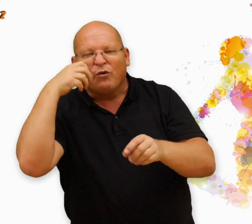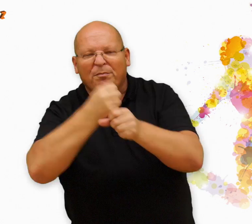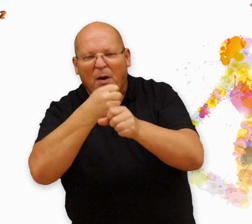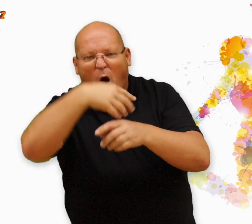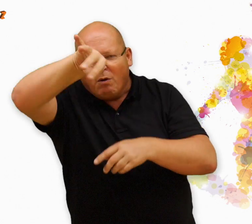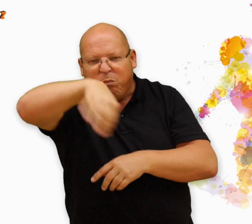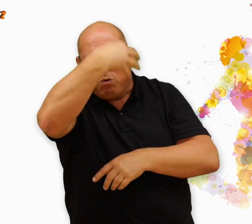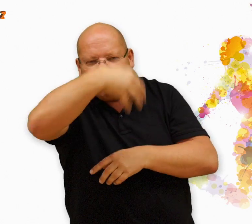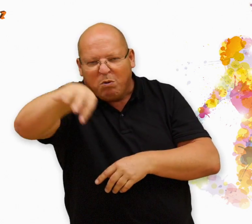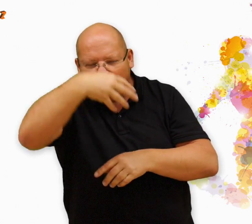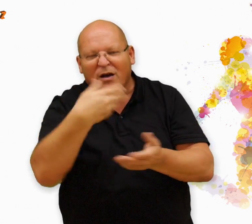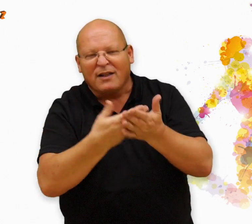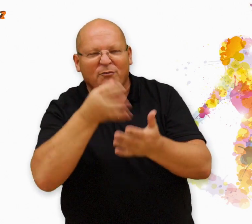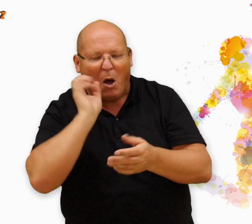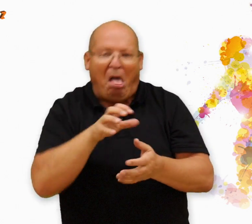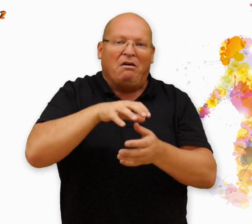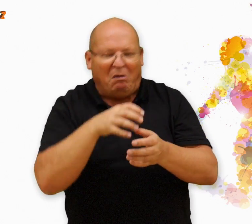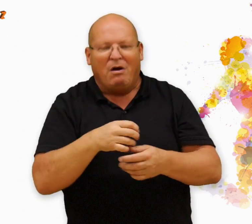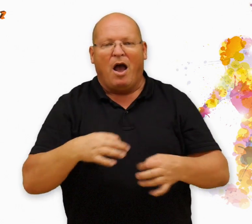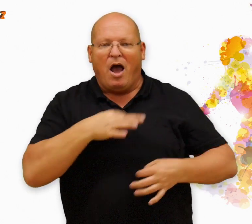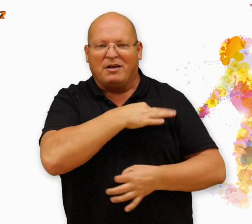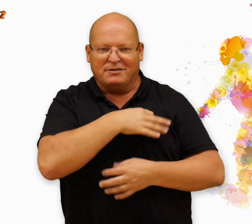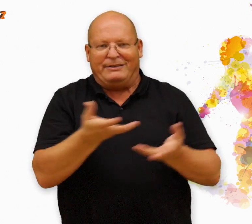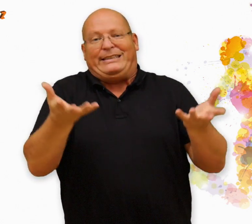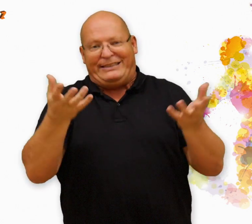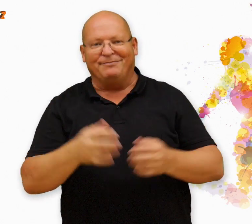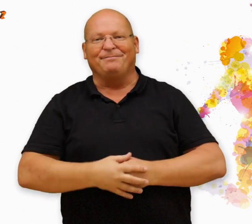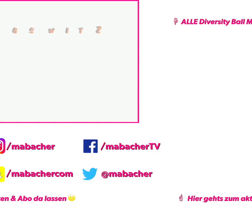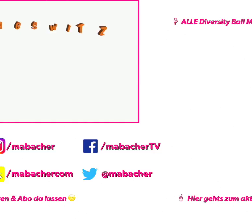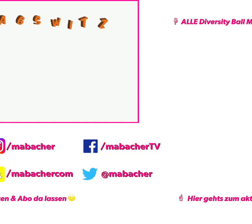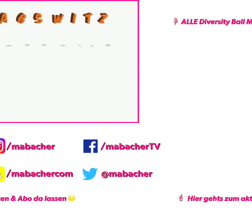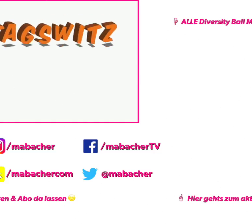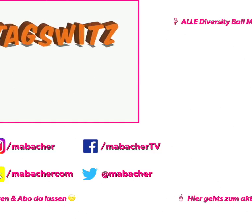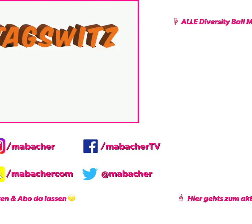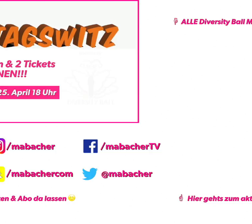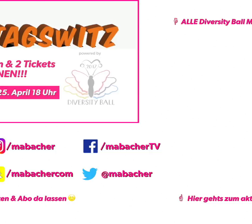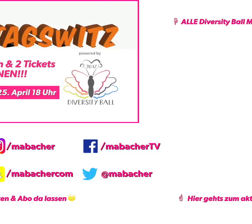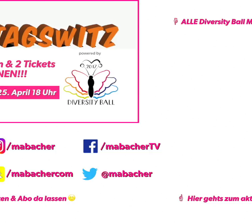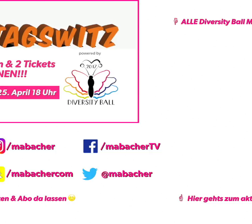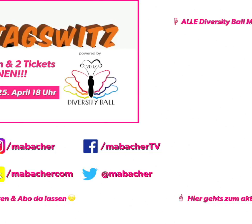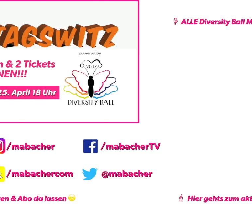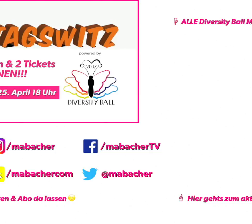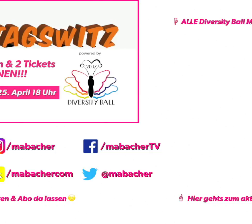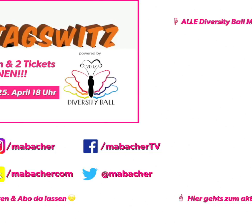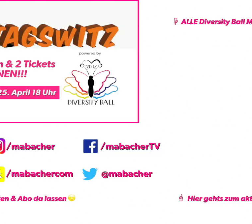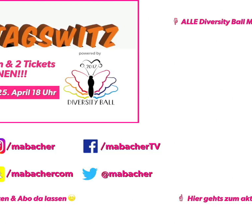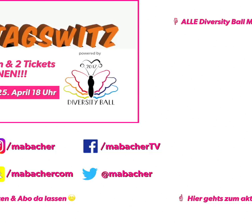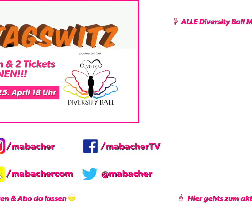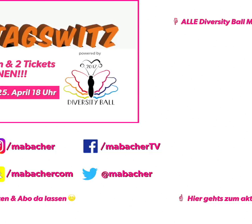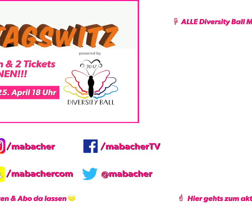und sieht, dass am Rückspiegel ein Duftbäumchen baumelt! [OFF: Der MontagsWitz] [lautes Gelächter]